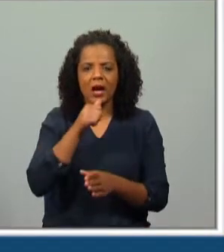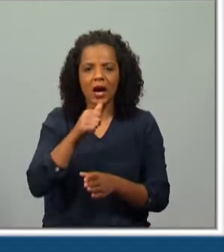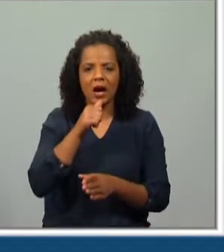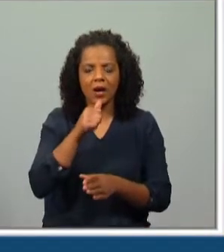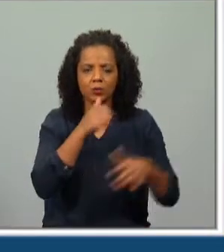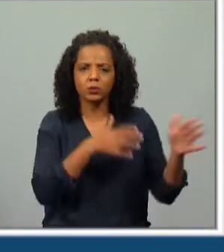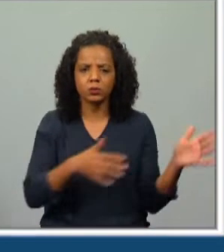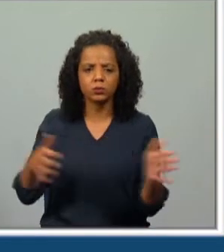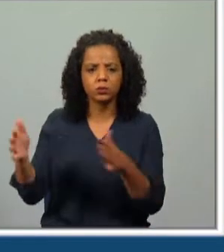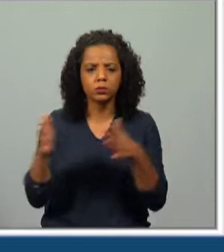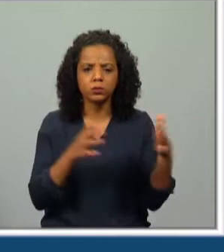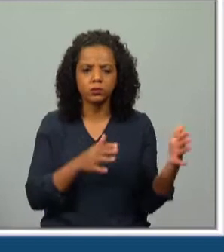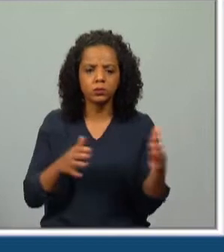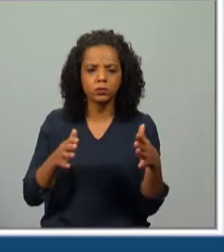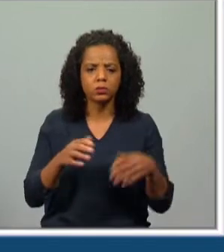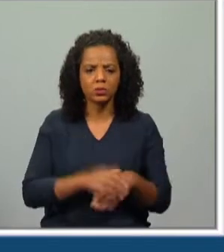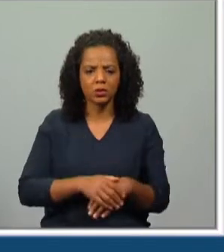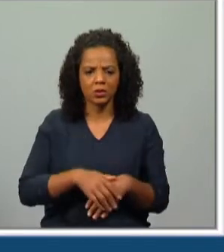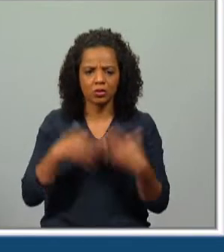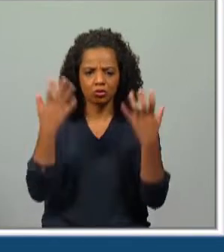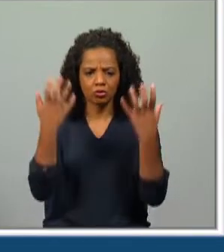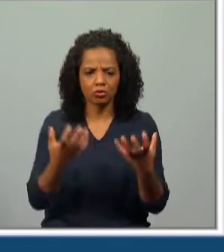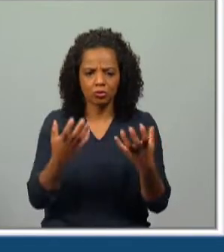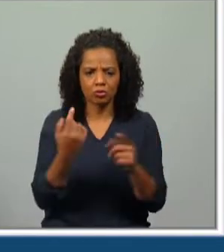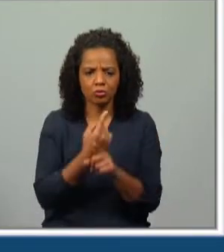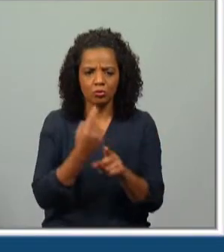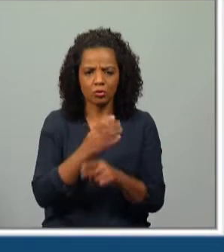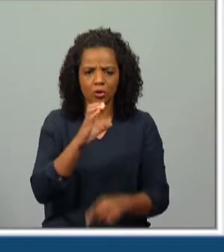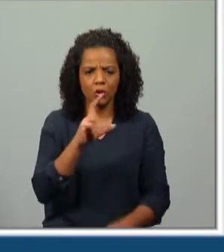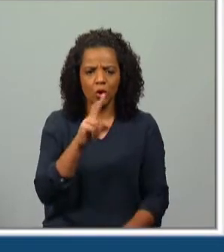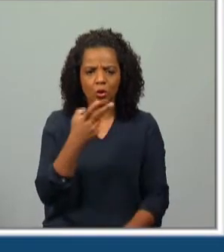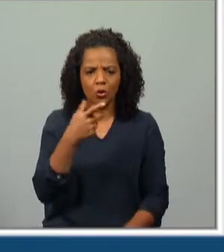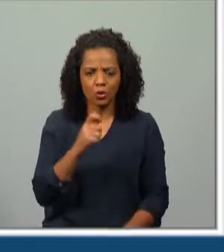com nove anos imaginavas escuras de crude atacadas por um mal desconhecido e 九歲時，你想像黑暗從粗暴地被未知的邪惡襲擊，